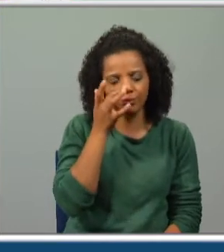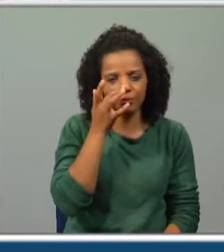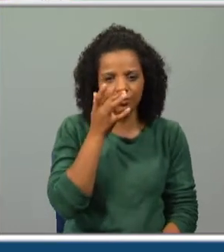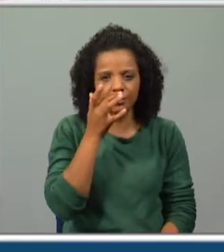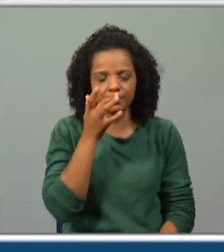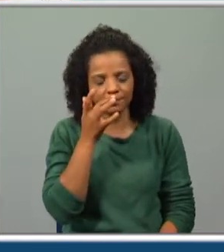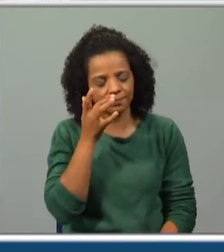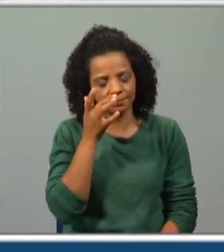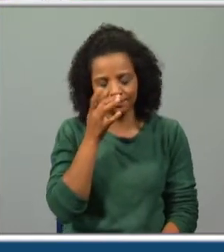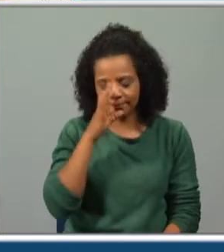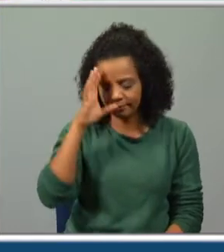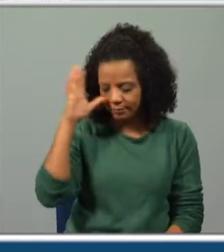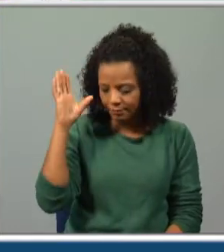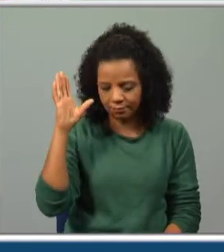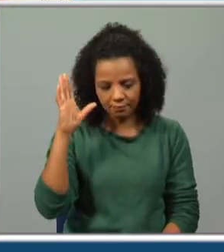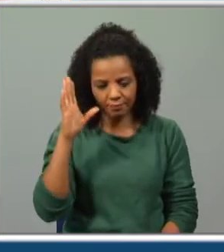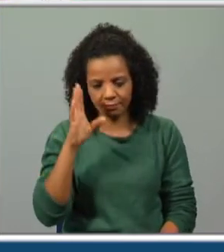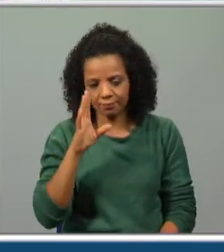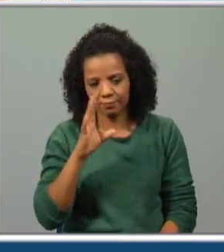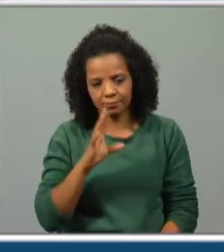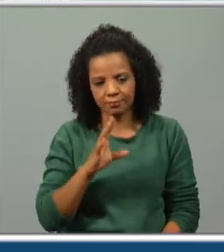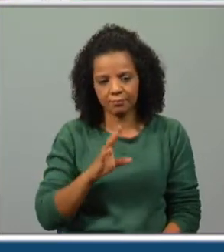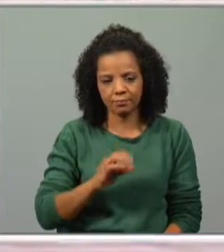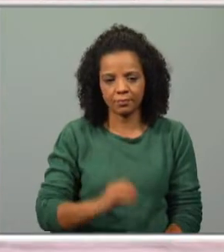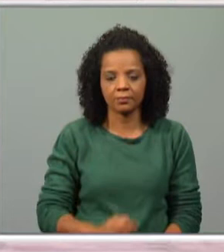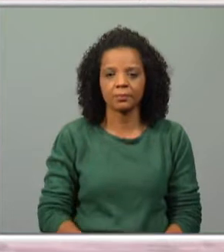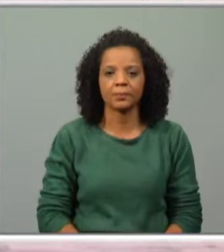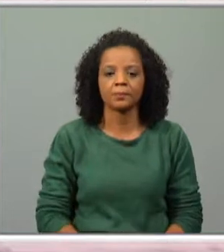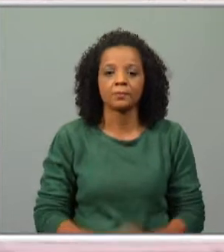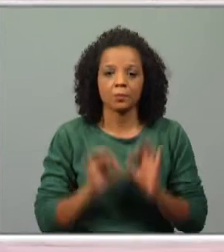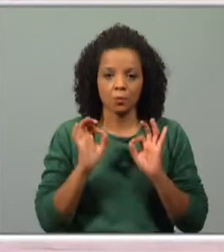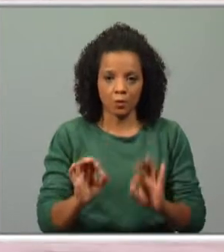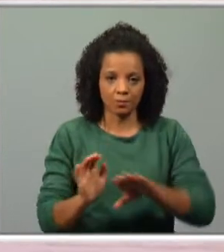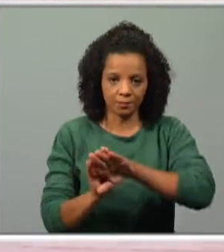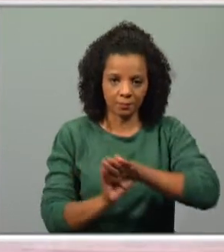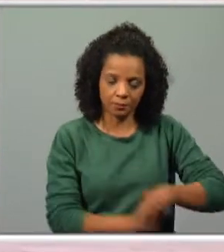não sabe [Música] 不知道[歌曲]